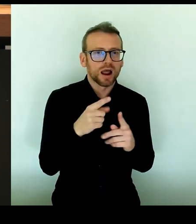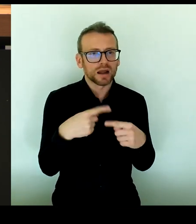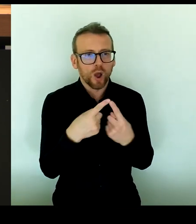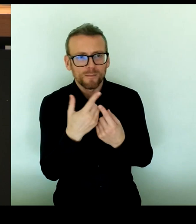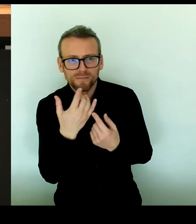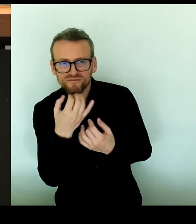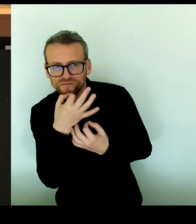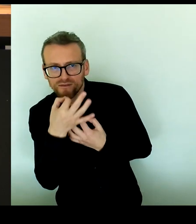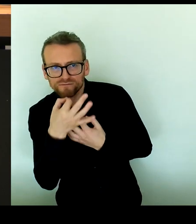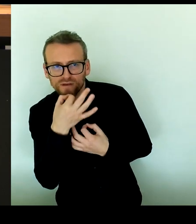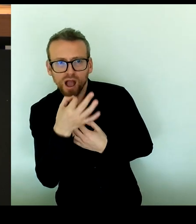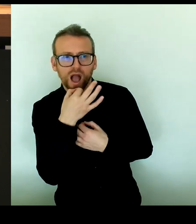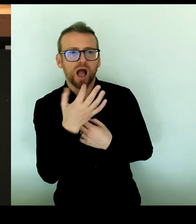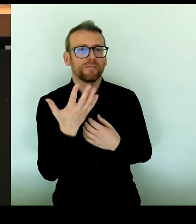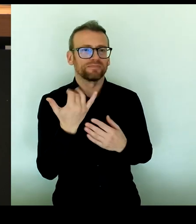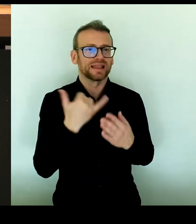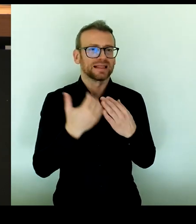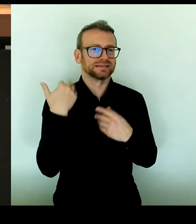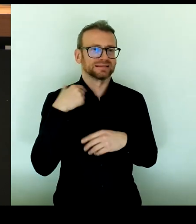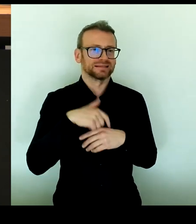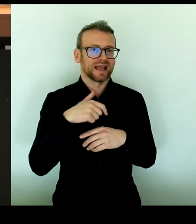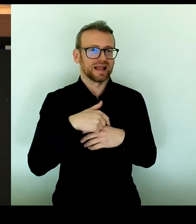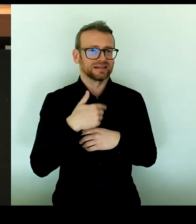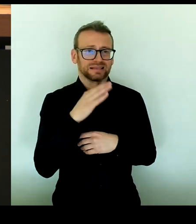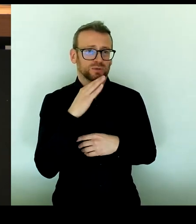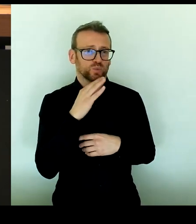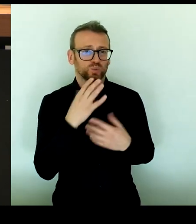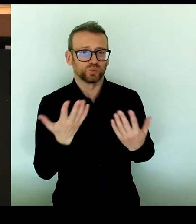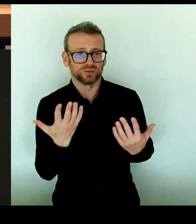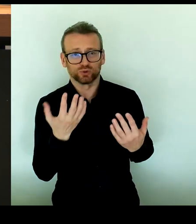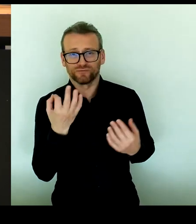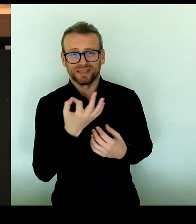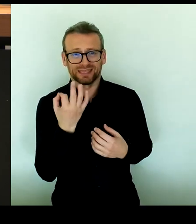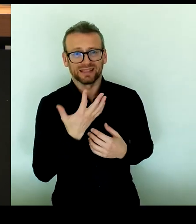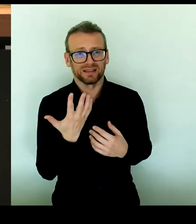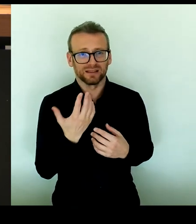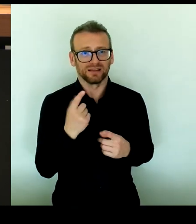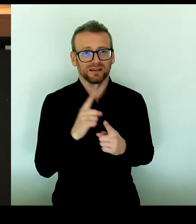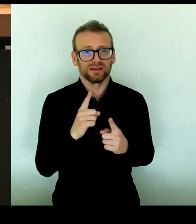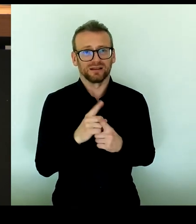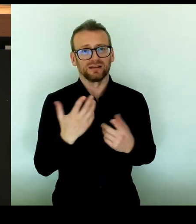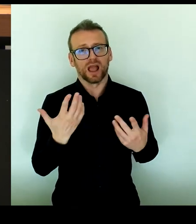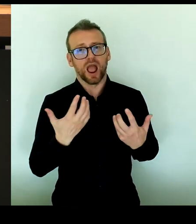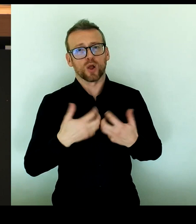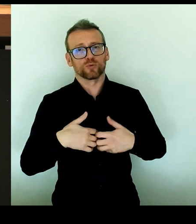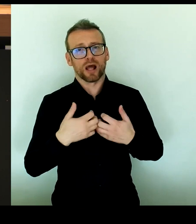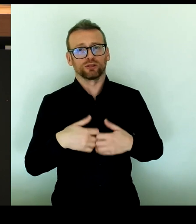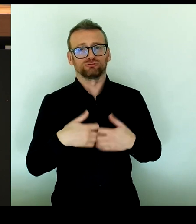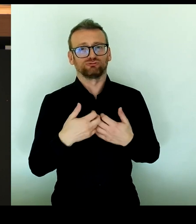meinen, dass das hier leere Worthülsen seien, wissen wir doch, dass Partizipation, Diversität, Nachhaltigkeit, Transparenz,